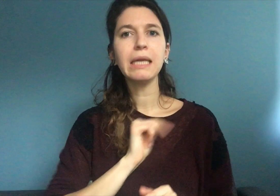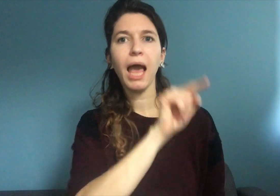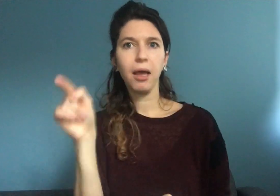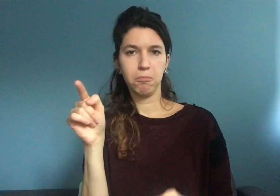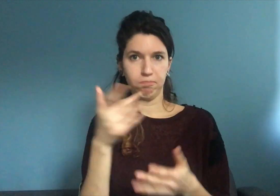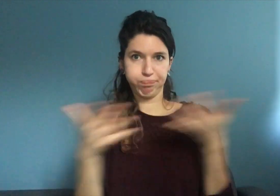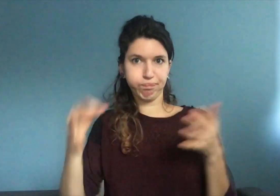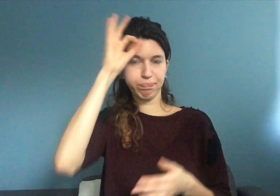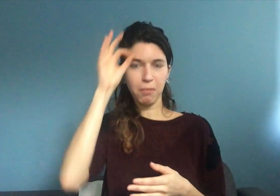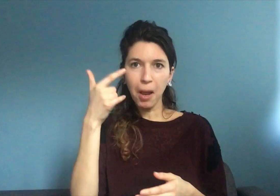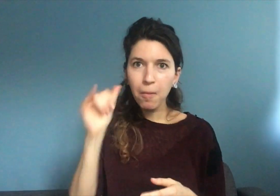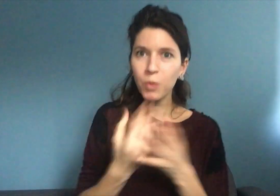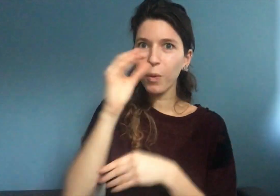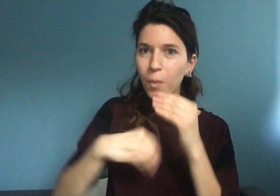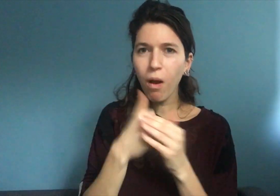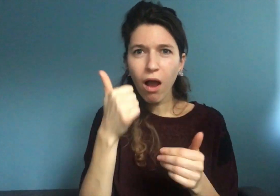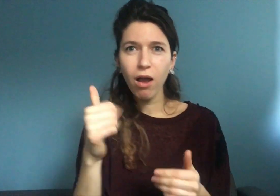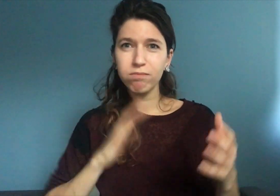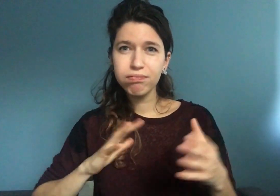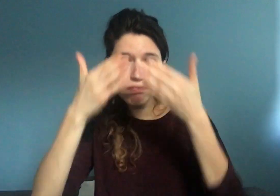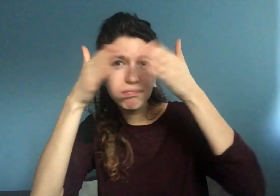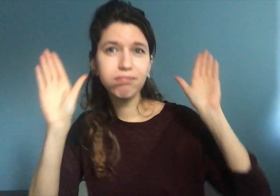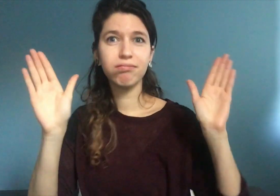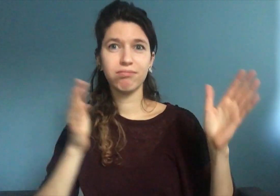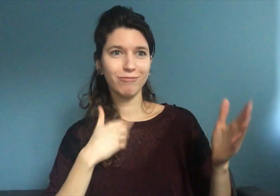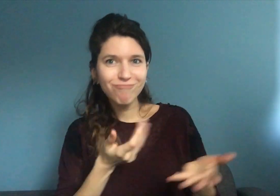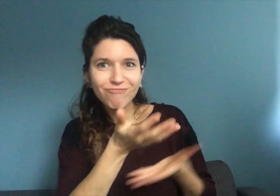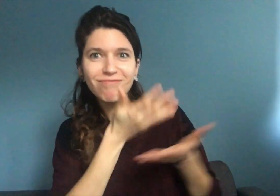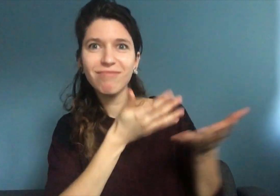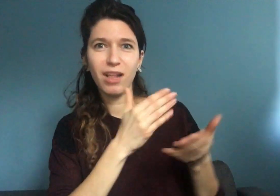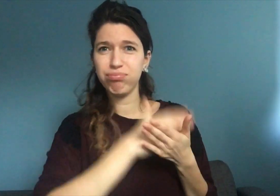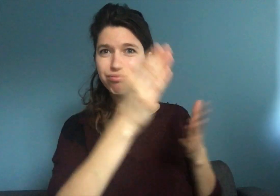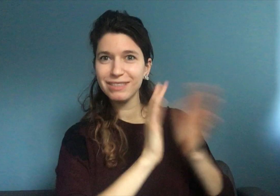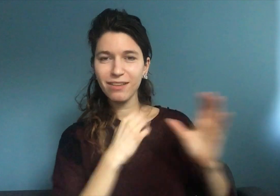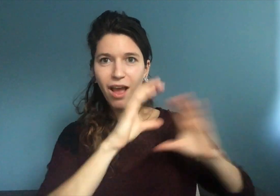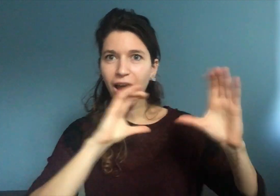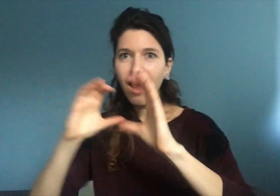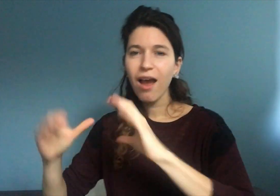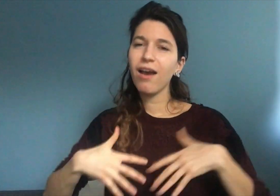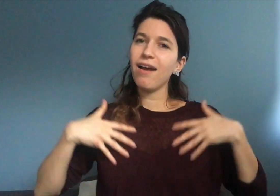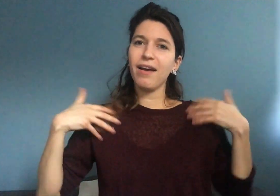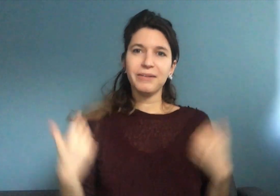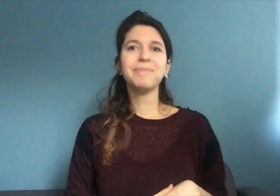d'autres n'y connaissaient rien du tout et ils ont tous pu s’ouvrir à un nouveau monde et progresser en langue des signes. J’ai adoré toutes ces rencontres et échanges.